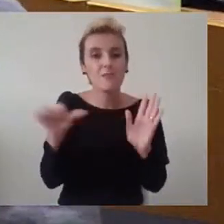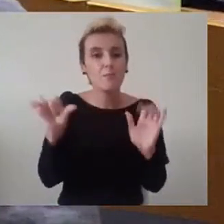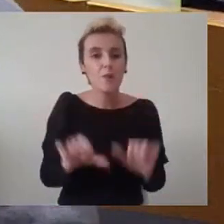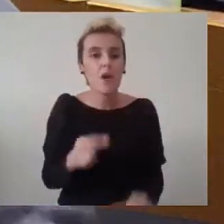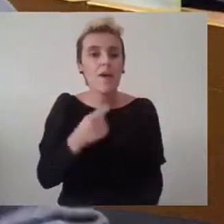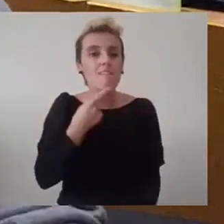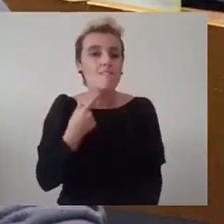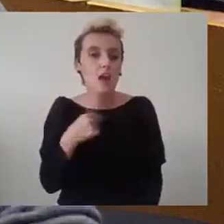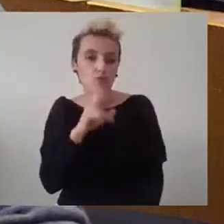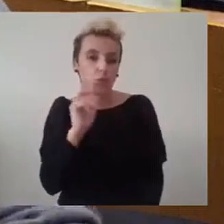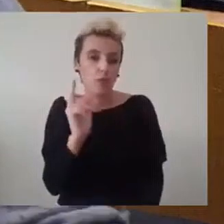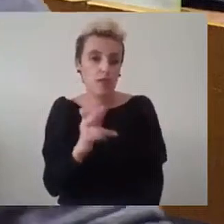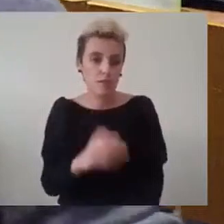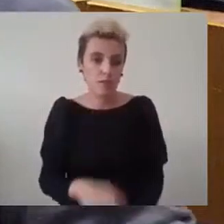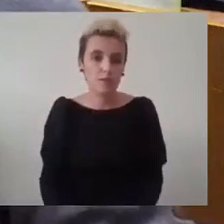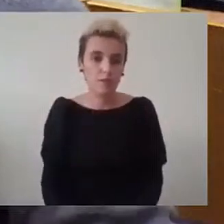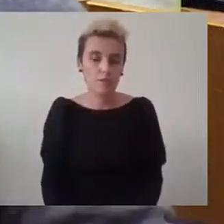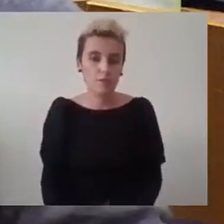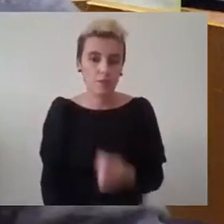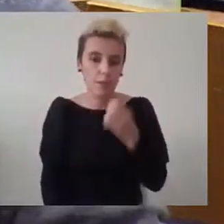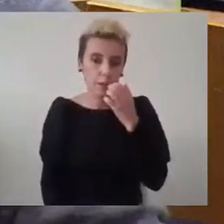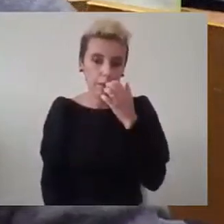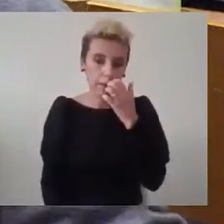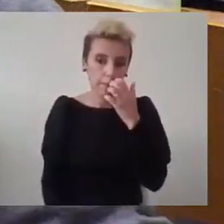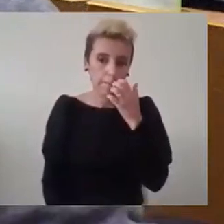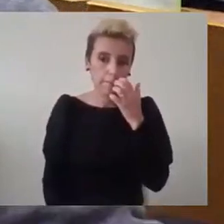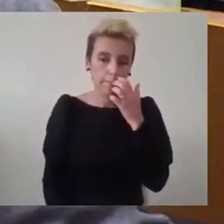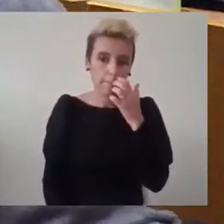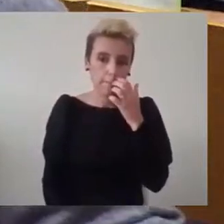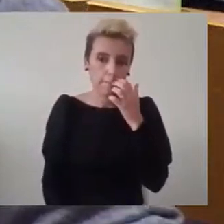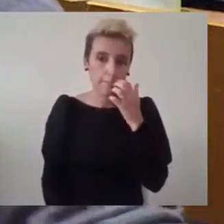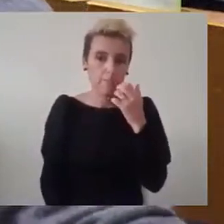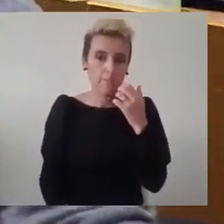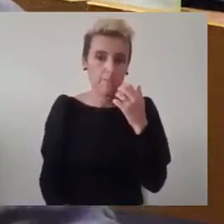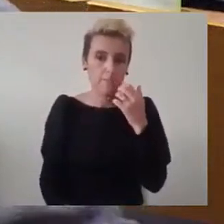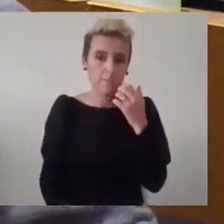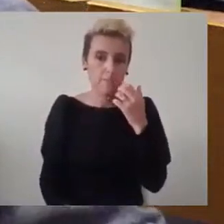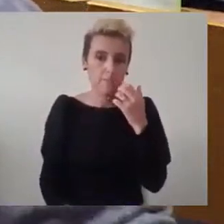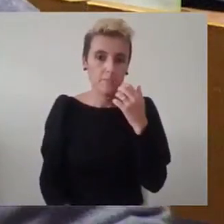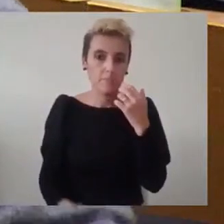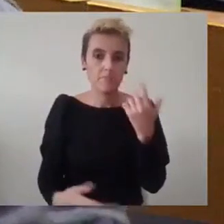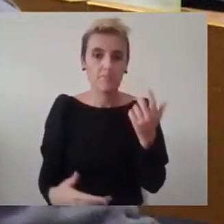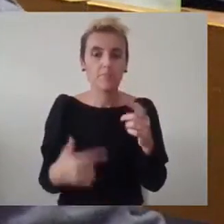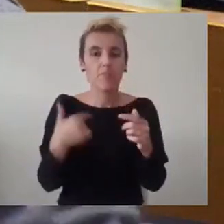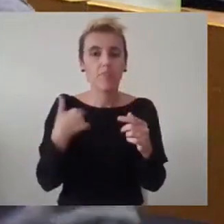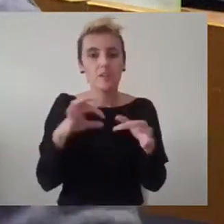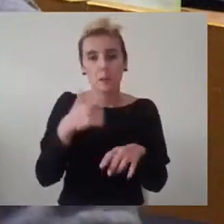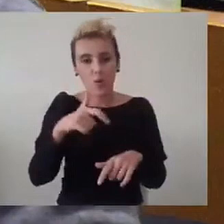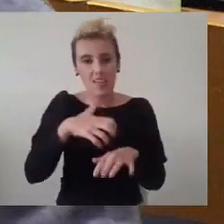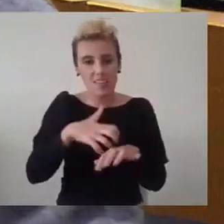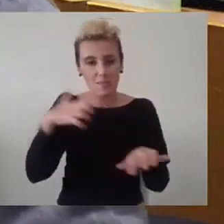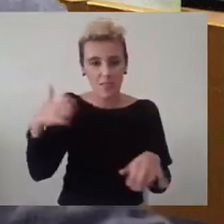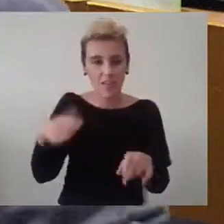não vou entrar em qualificações sobre pessoas desta Assembleia Municipal serem fracassadas ou fracassados, que acho que